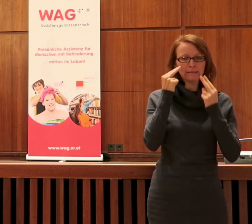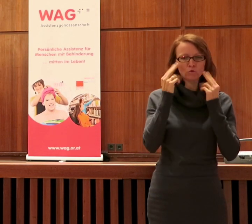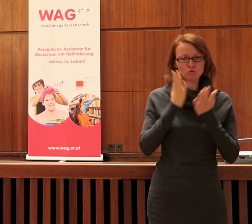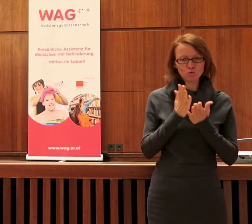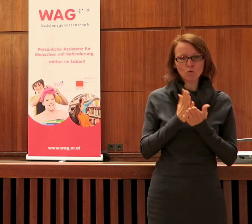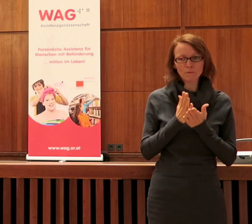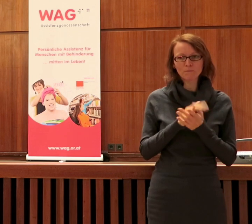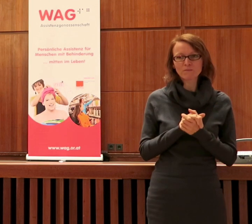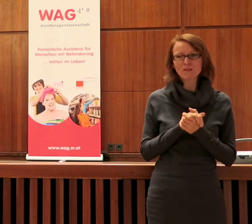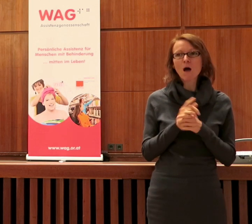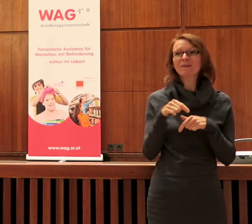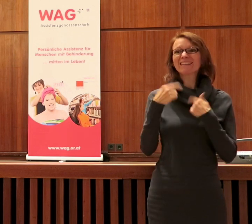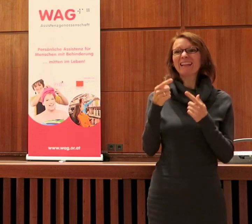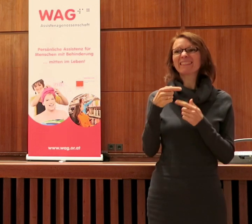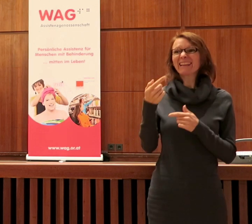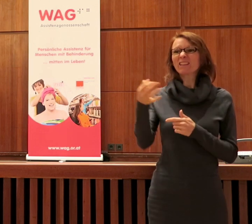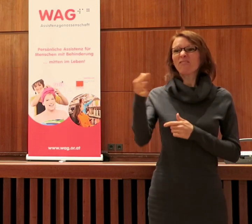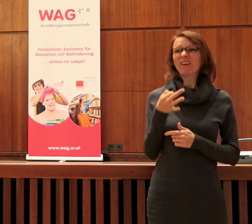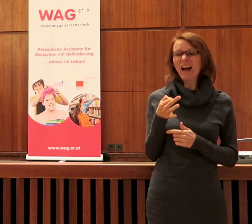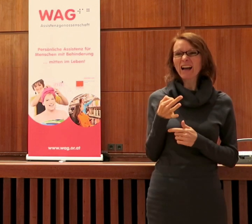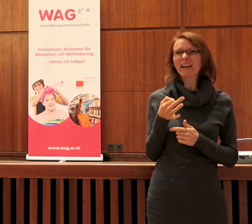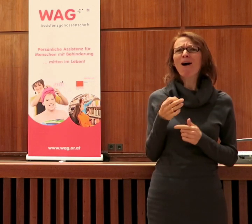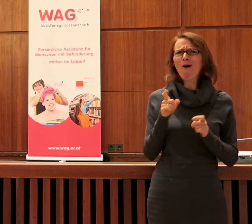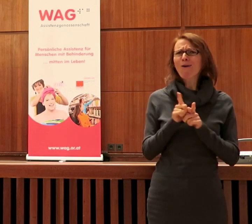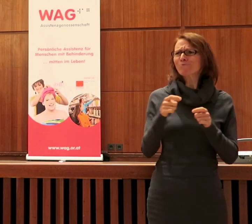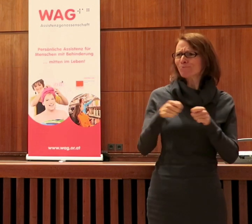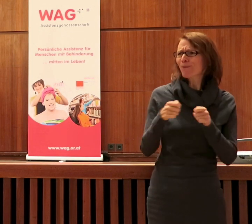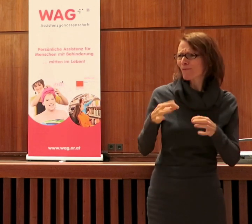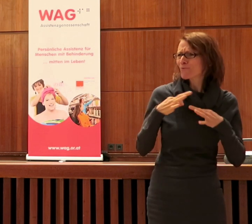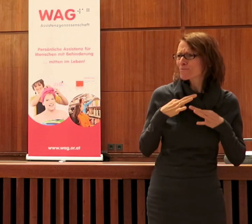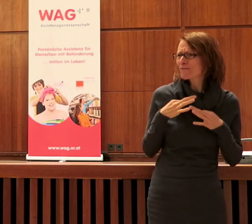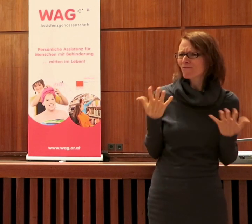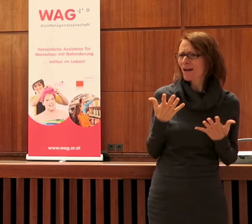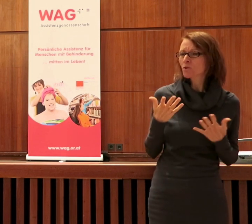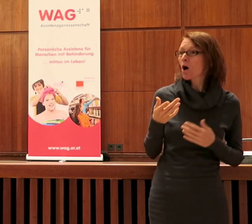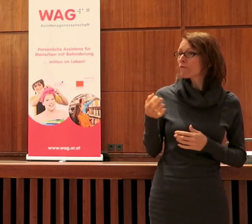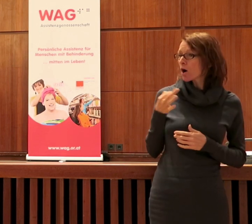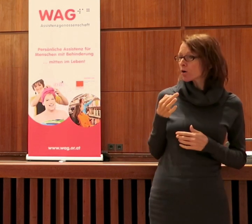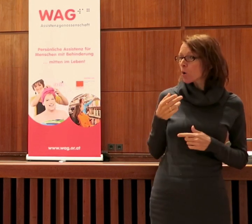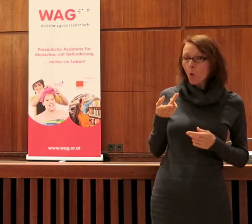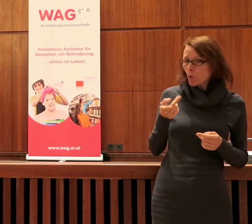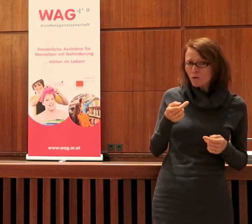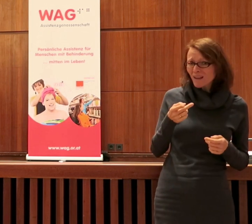Die nächste Frage finde ich dann schon viel faszinierender: "Und da kann man nix dagegen machen?"